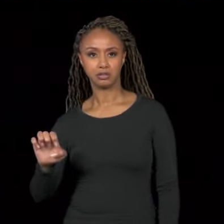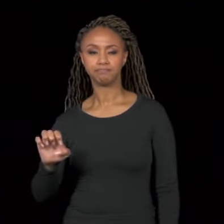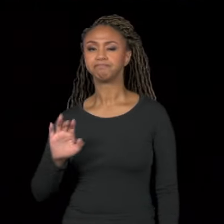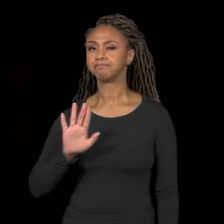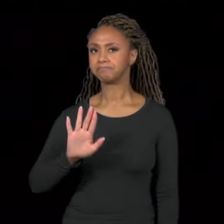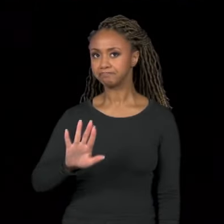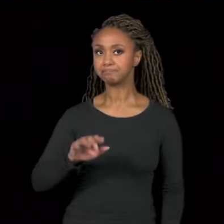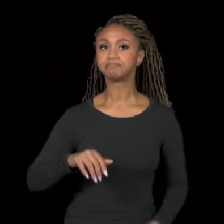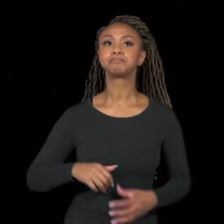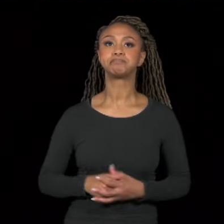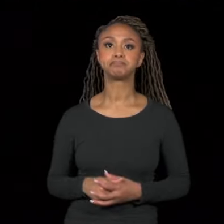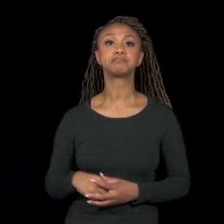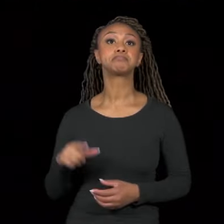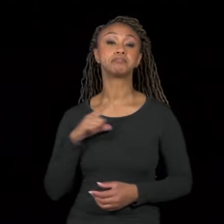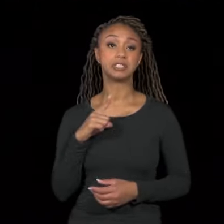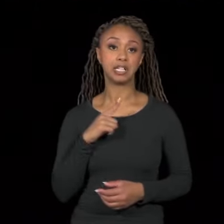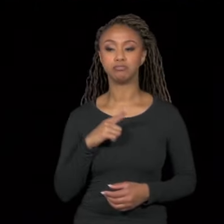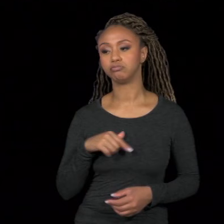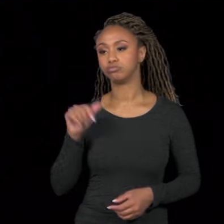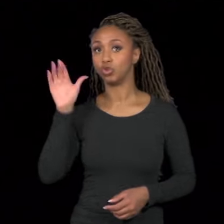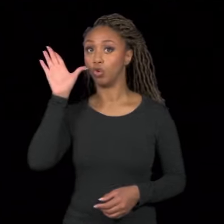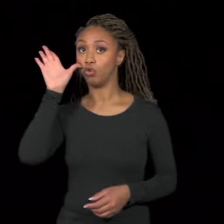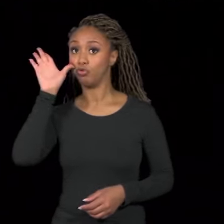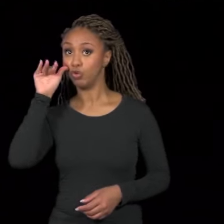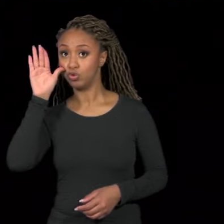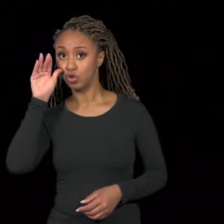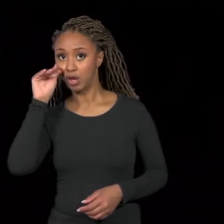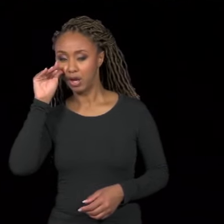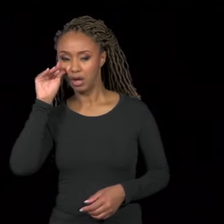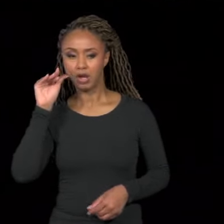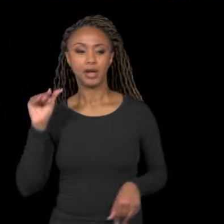RELACIONAMENTO ENTRE FUNCIONÁRIO, TRABALHA PARA, DEPARTAMENTO.